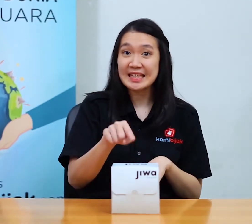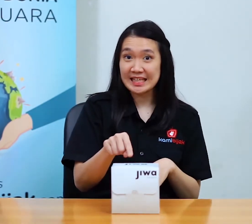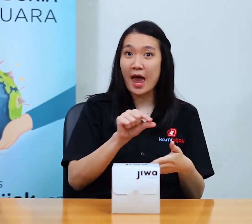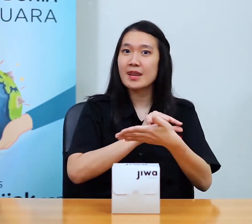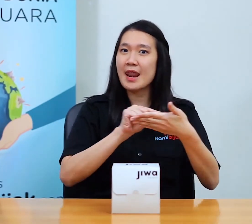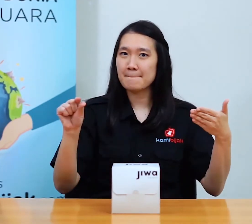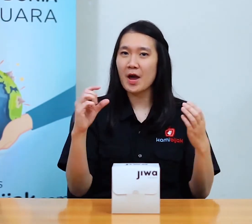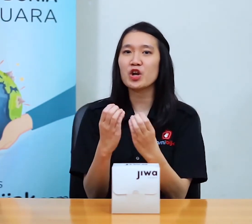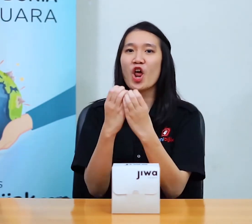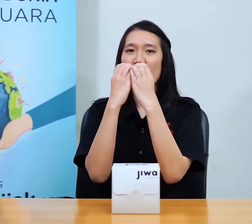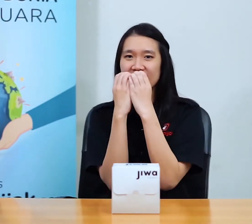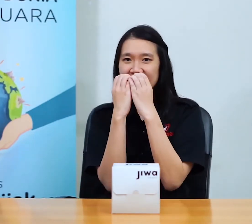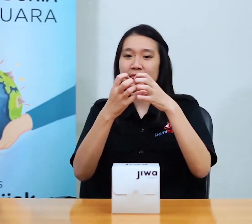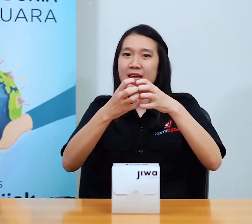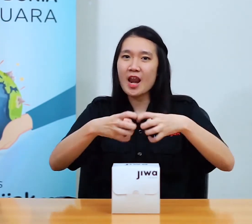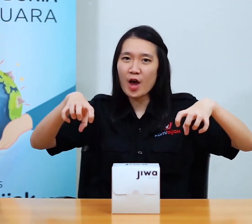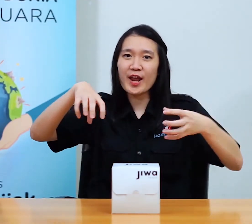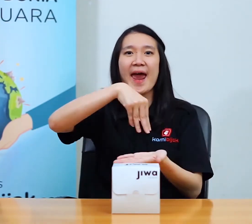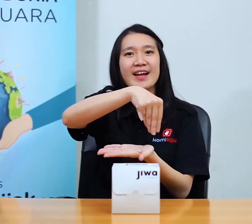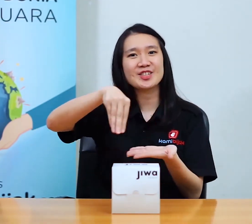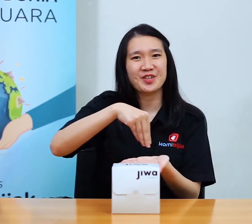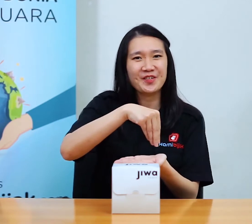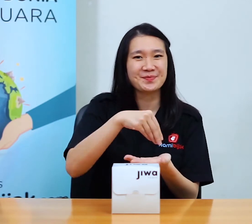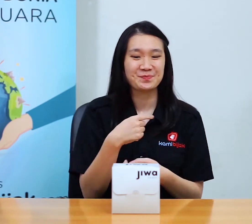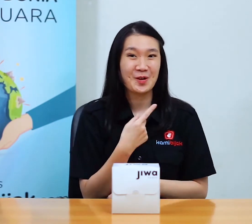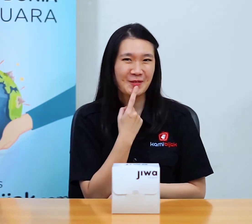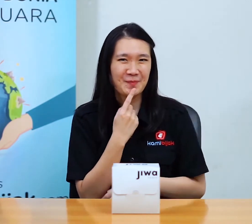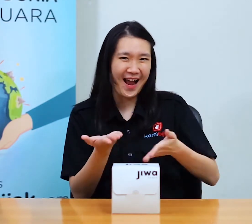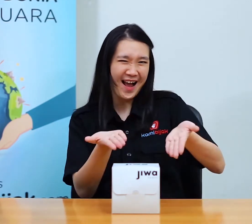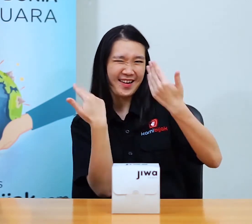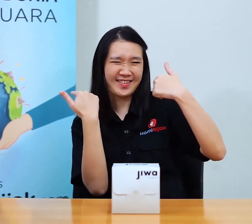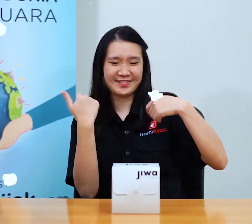Ini namanya Egg and Cheese toast. Cobain yuk!